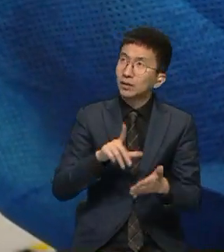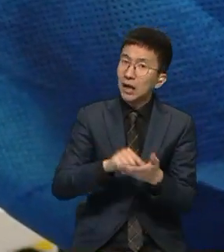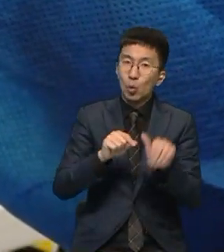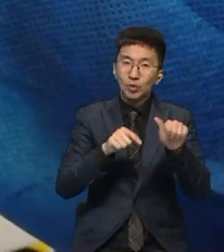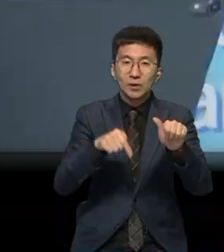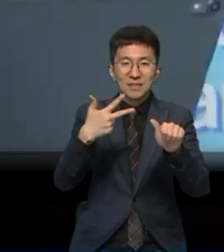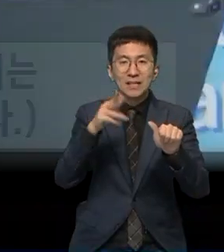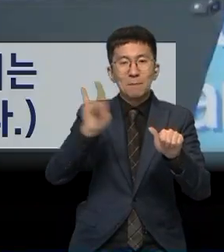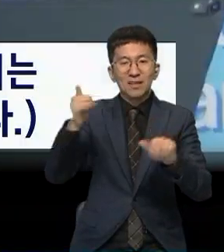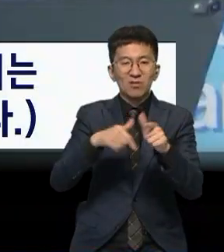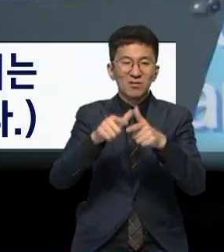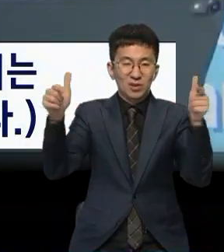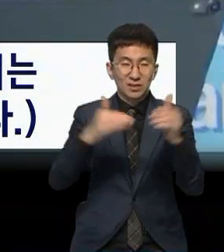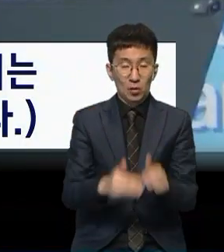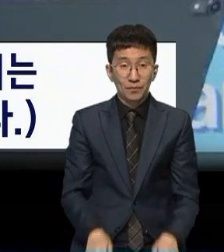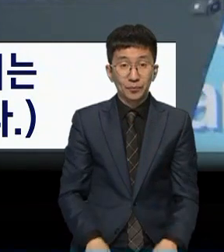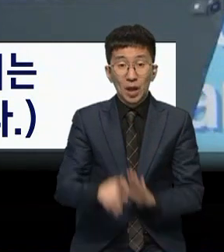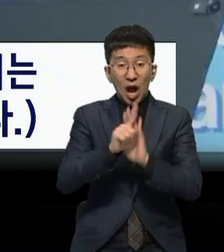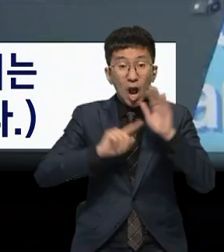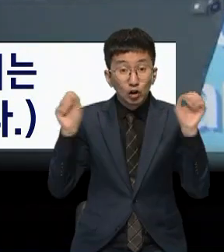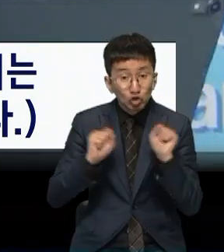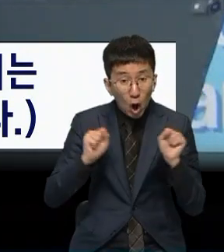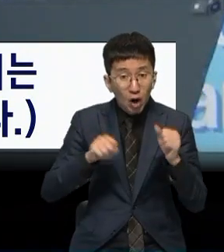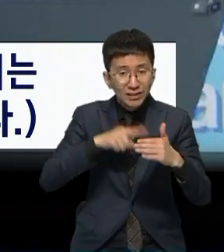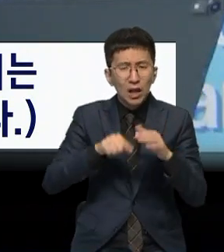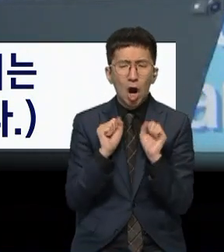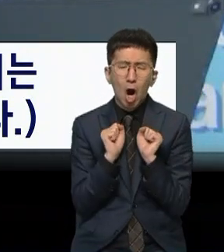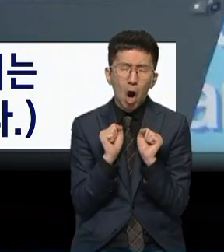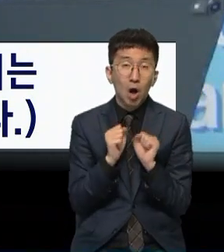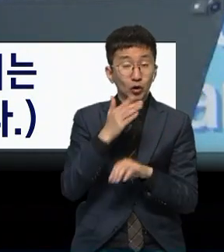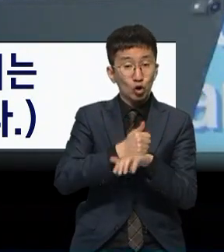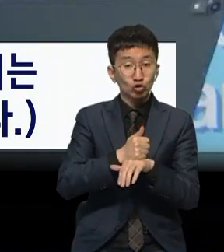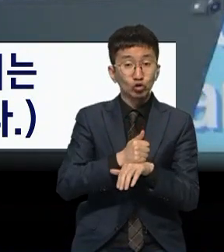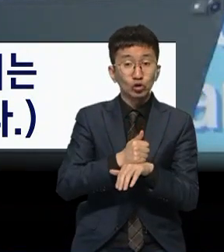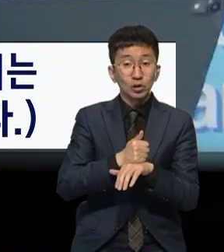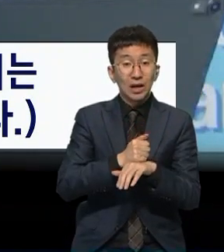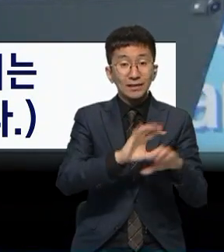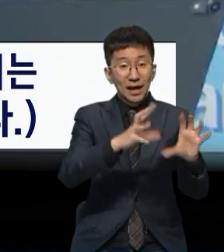됐습니다.